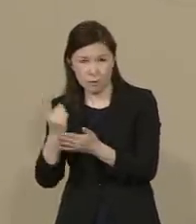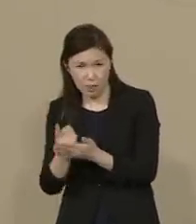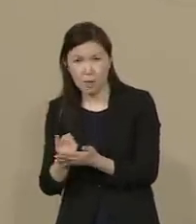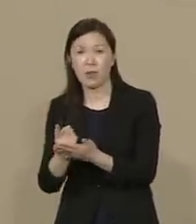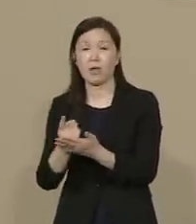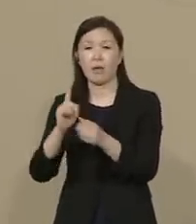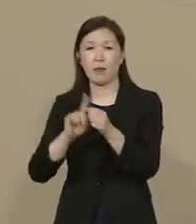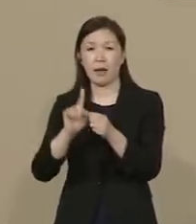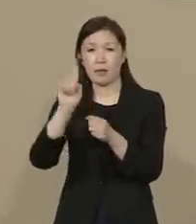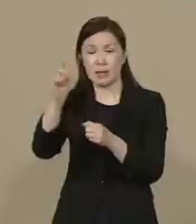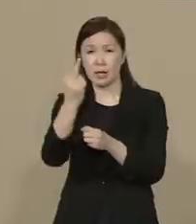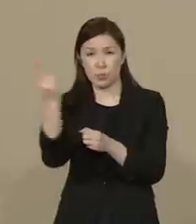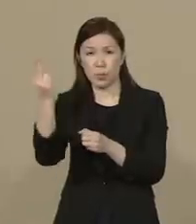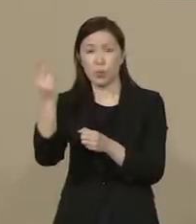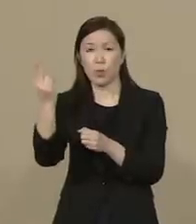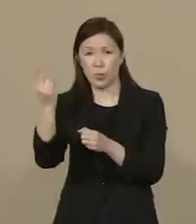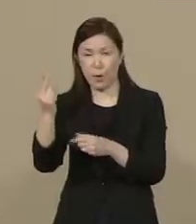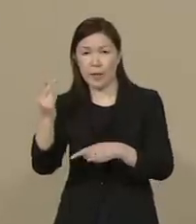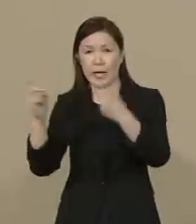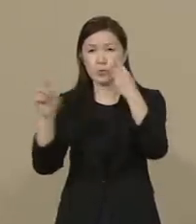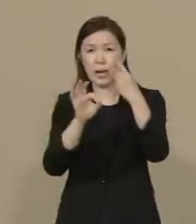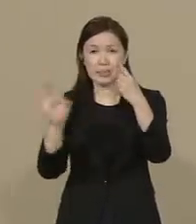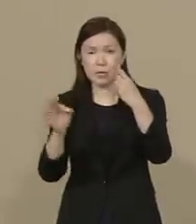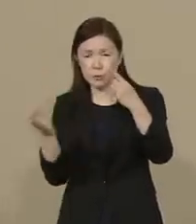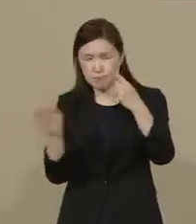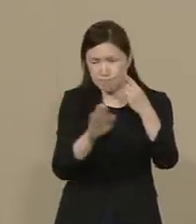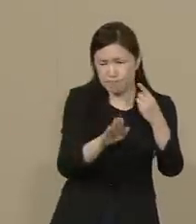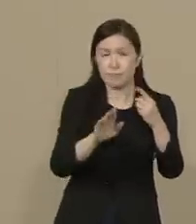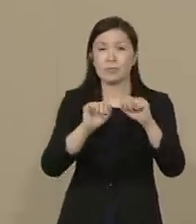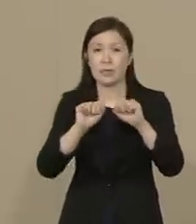来年度でほぼ100％にします